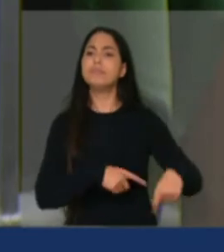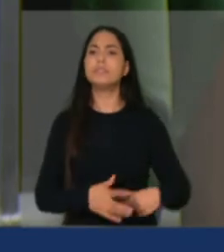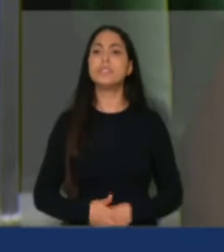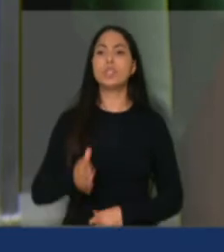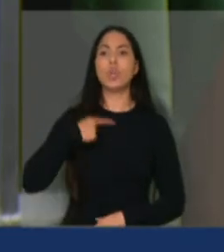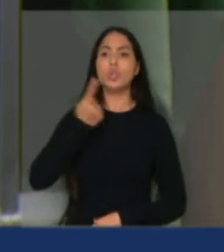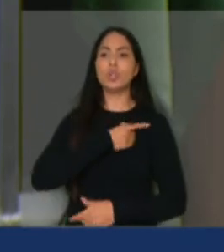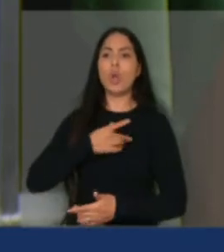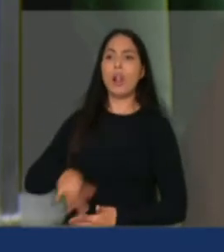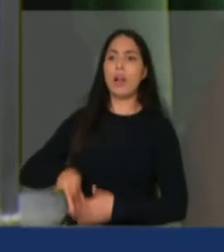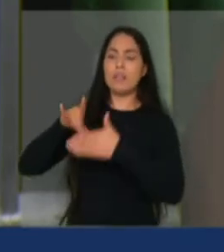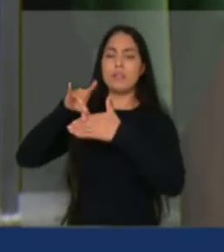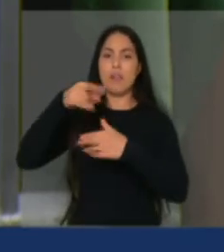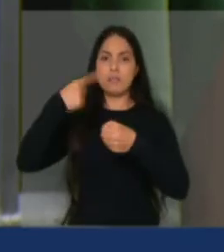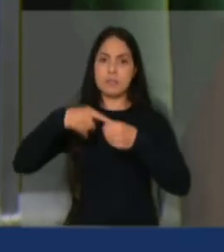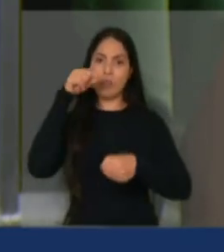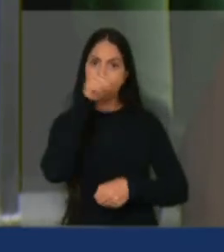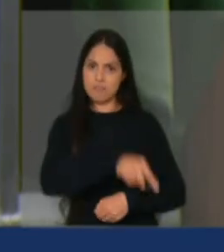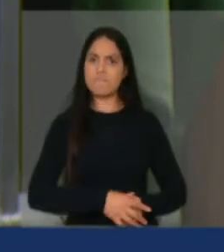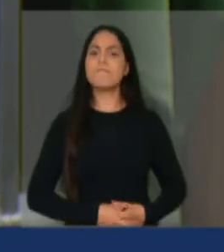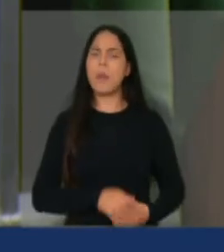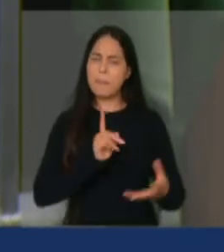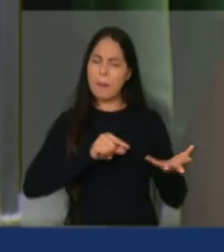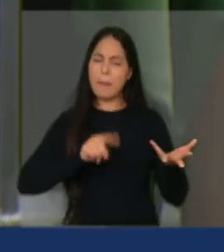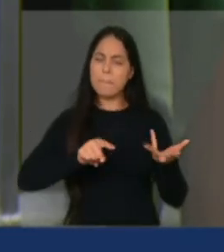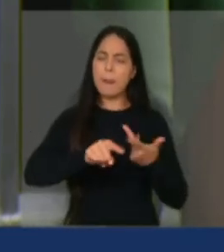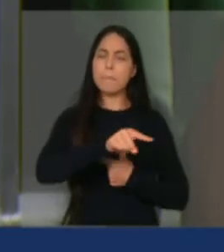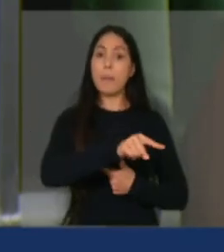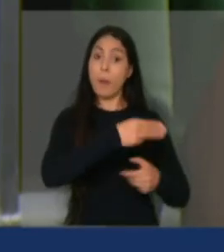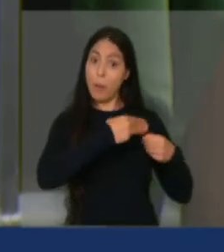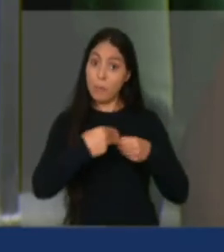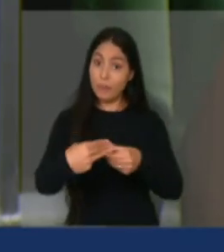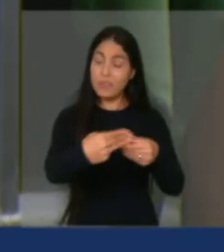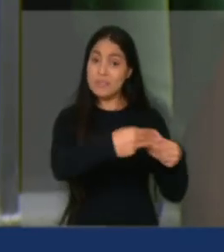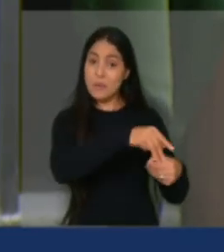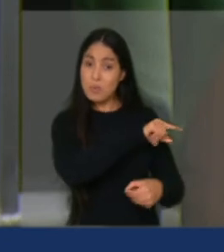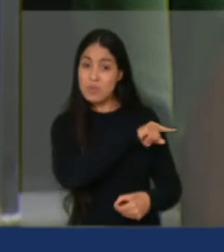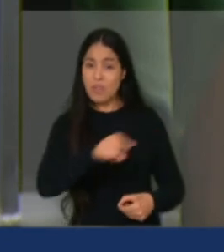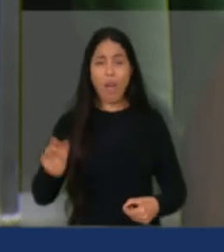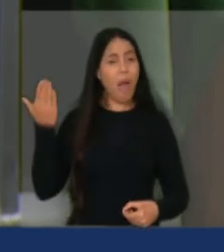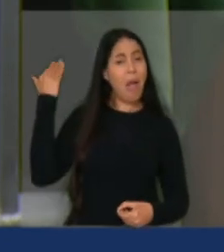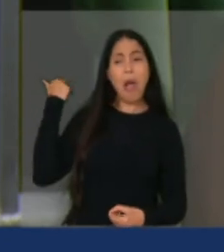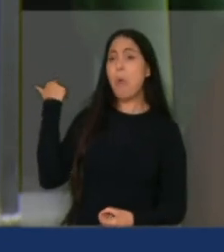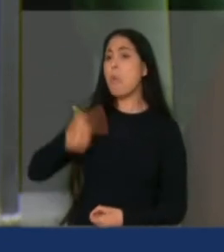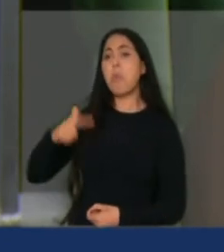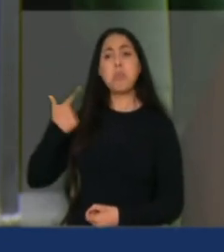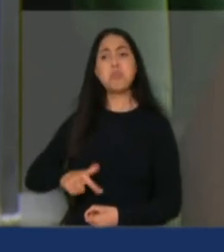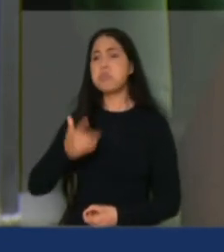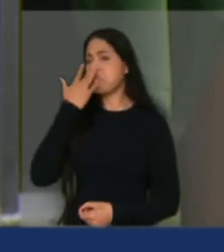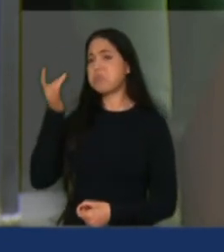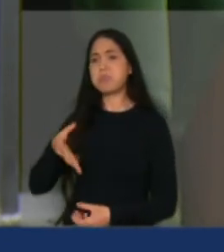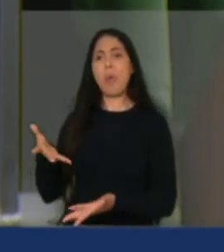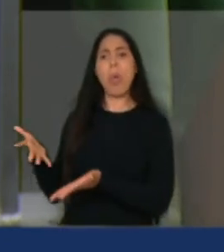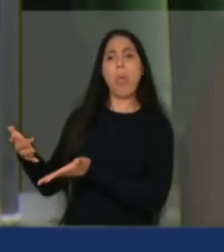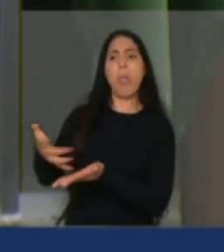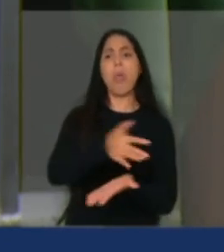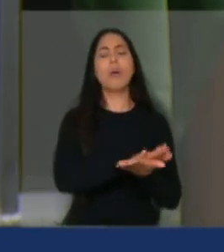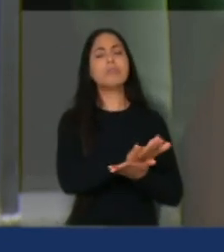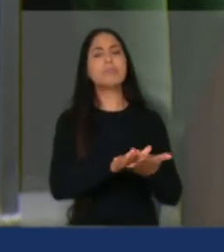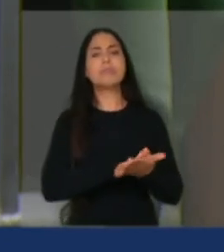CIDADE, PORTANTO, SENHOR PRESIDENTE, MUITO DESSES MUNICÍPIOS NUNCA VIU UM CAMINHÃO COLETOR DE LIXO, COM POR ISSO, VENHO AQUI CUMPRIR AQUILO QUE NÓS DISSEMOS QUE